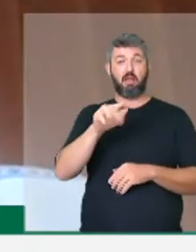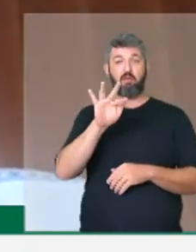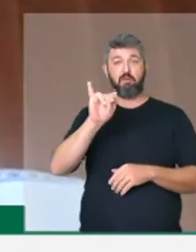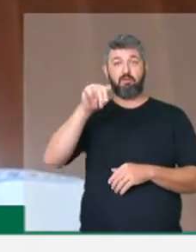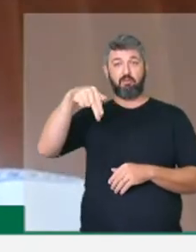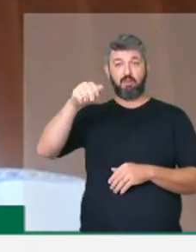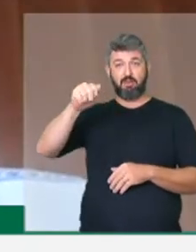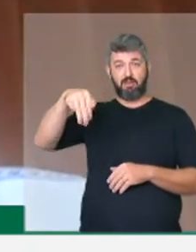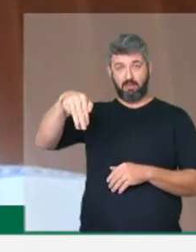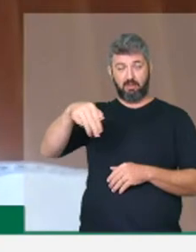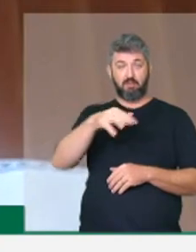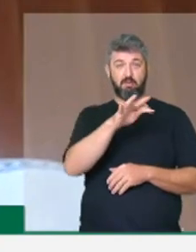ELAS DEVEM SER BEM UTILIZADAS, EVIDENTEMENTE. SEGUNDA COISA